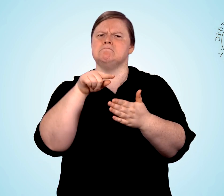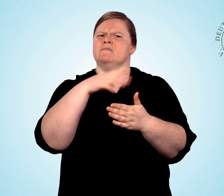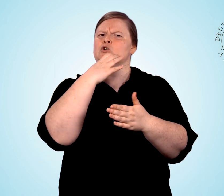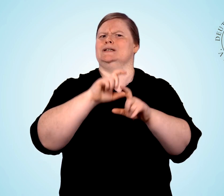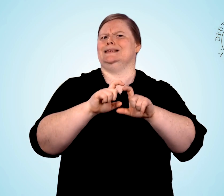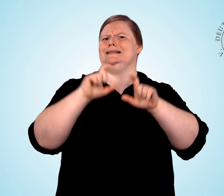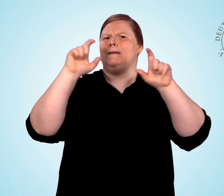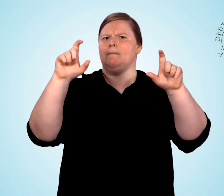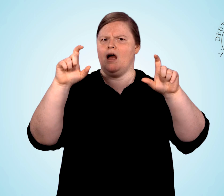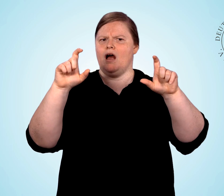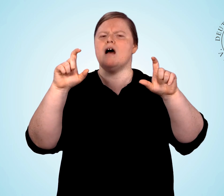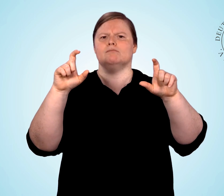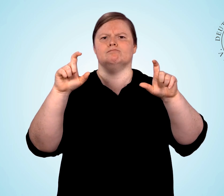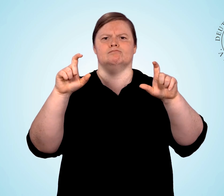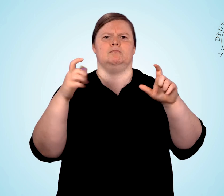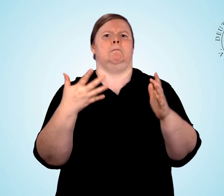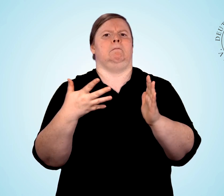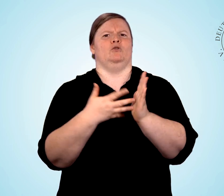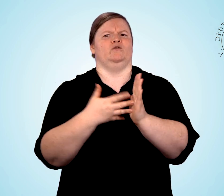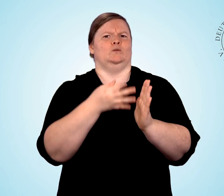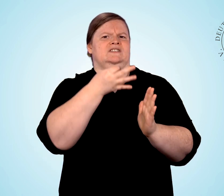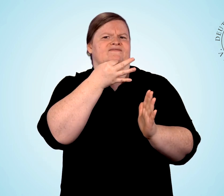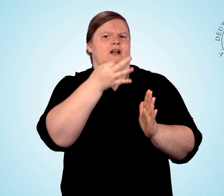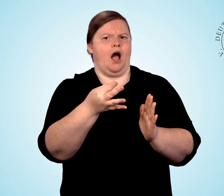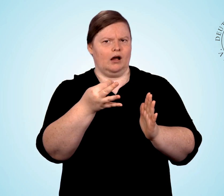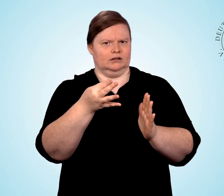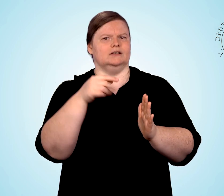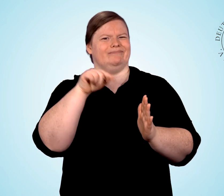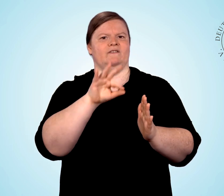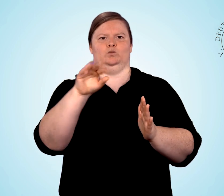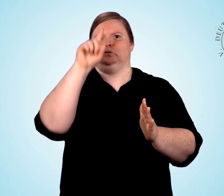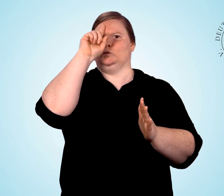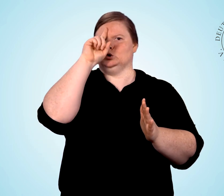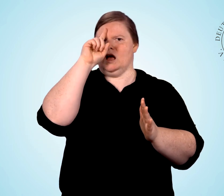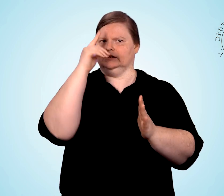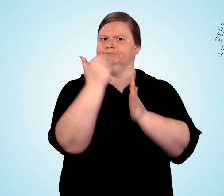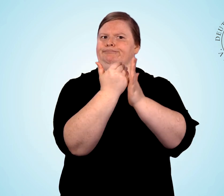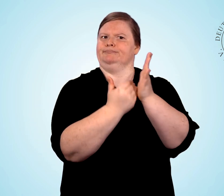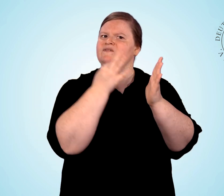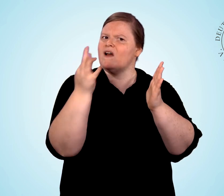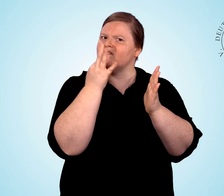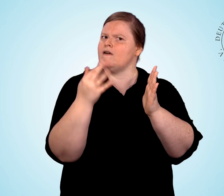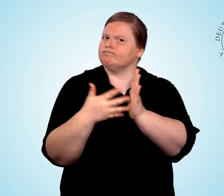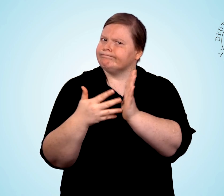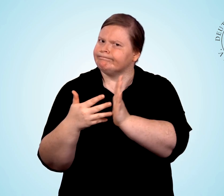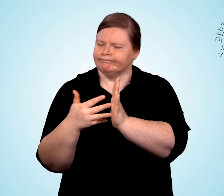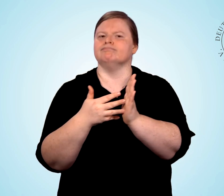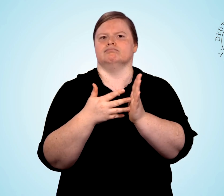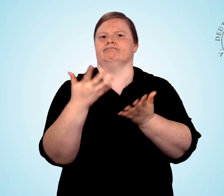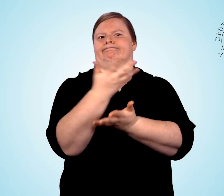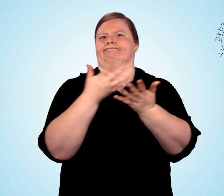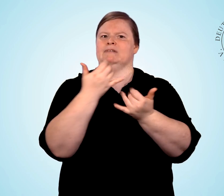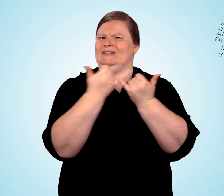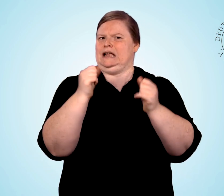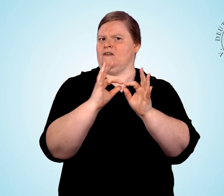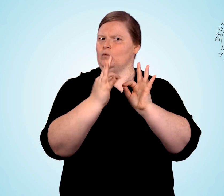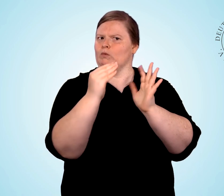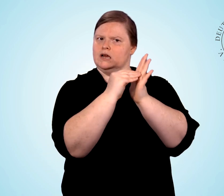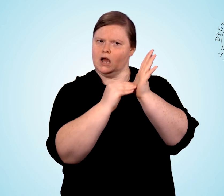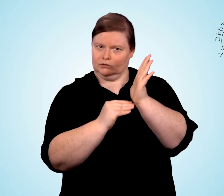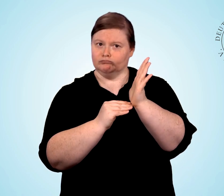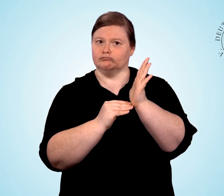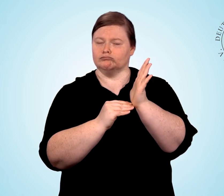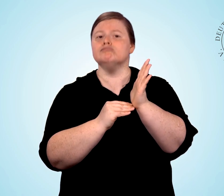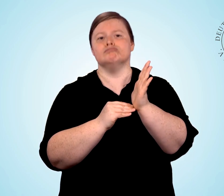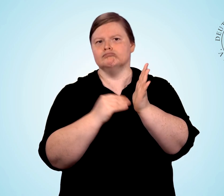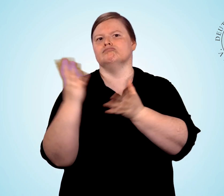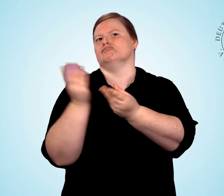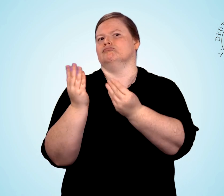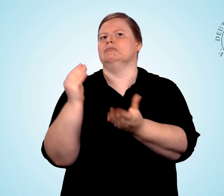die „Prüfungsfragen“ für Deutschland zu beraten.